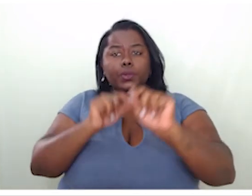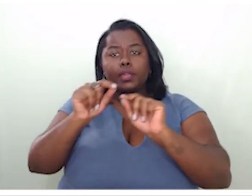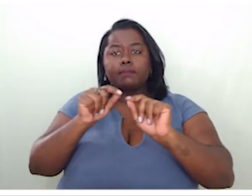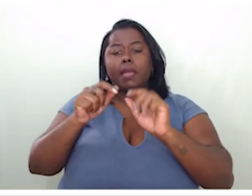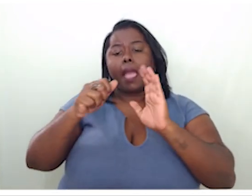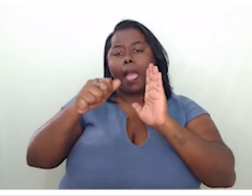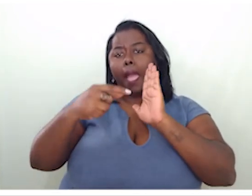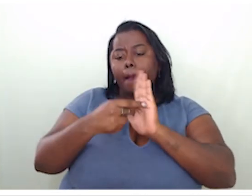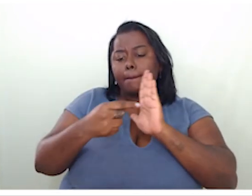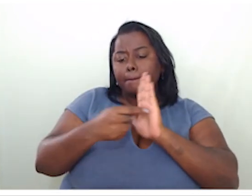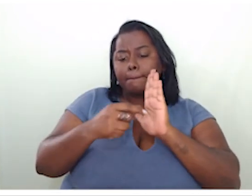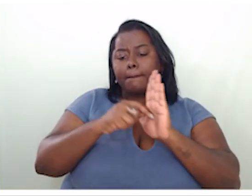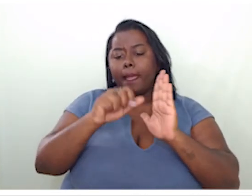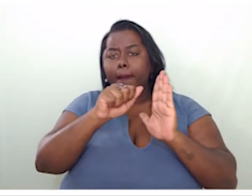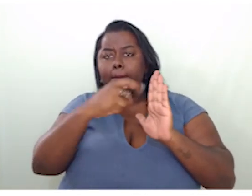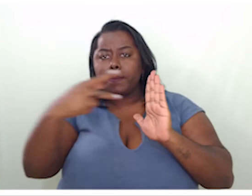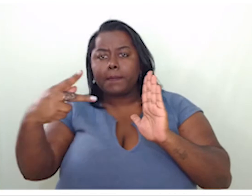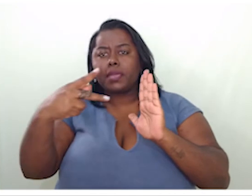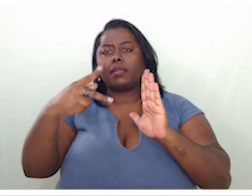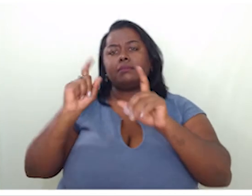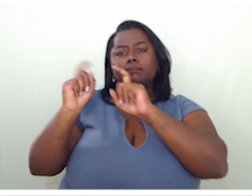Aplicaciones de mensajes instantáneas, esos